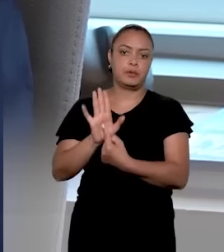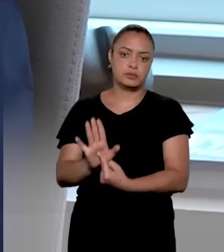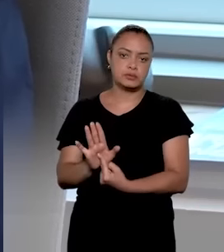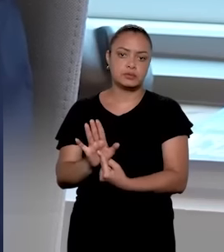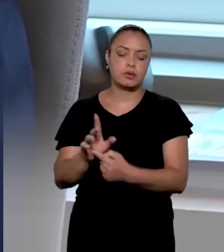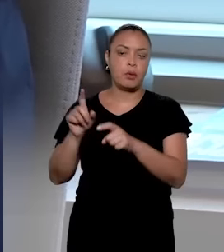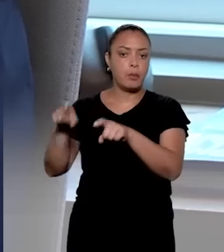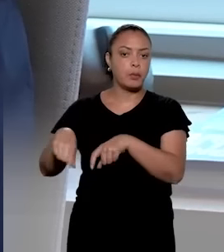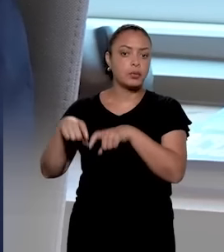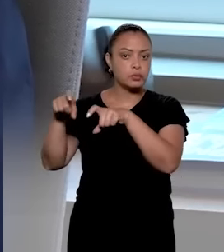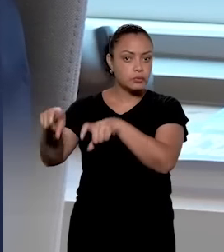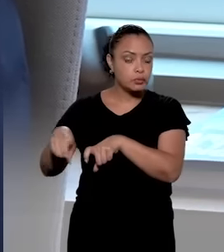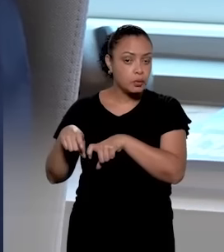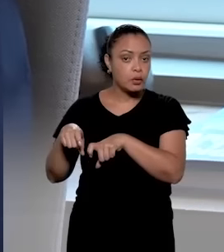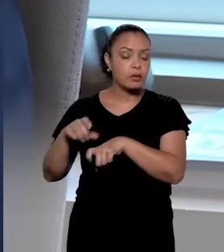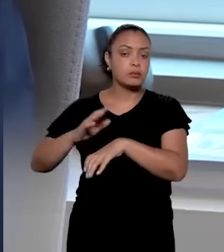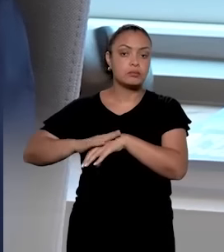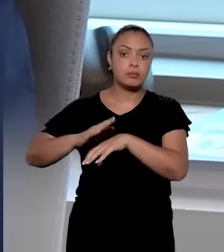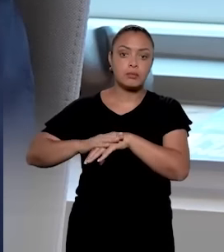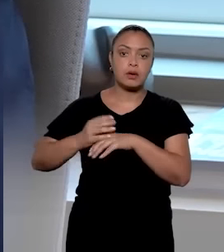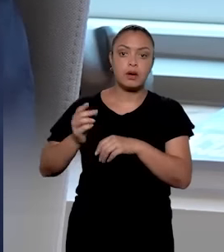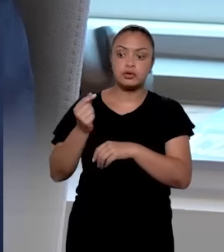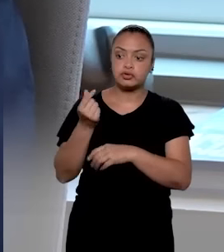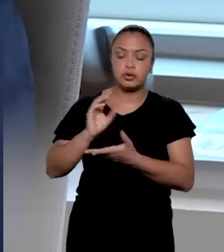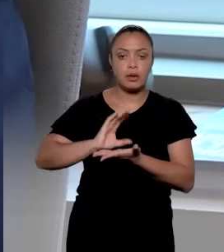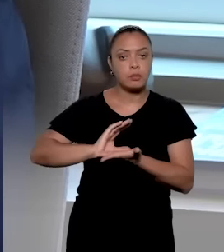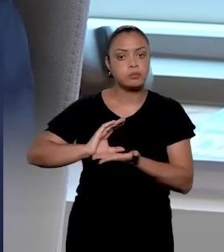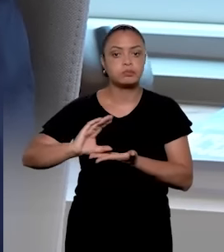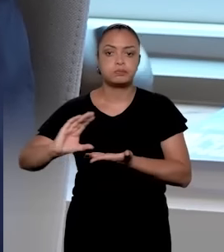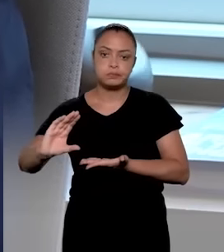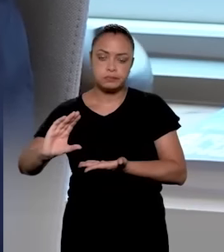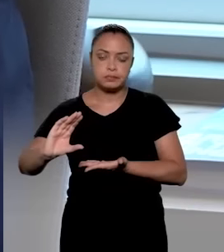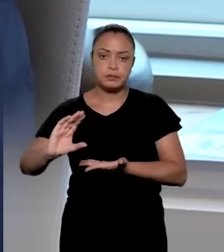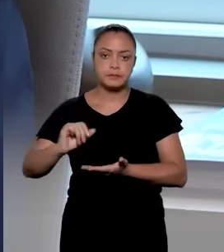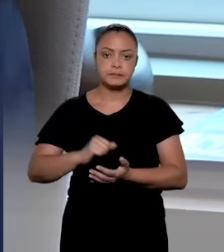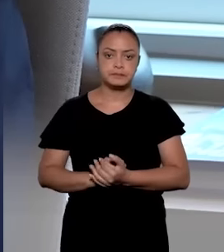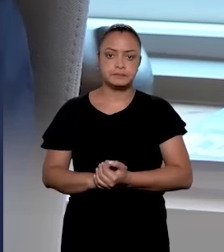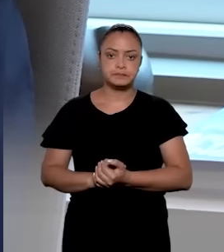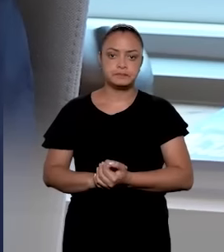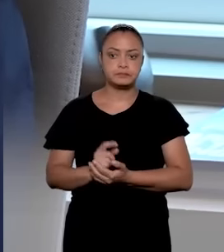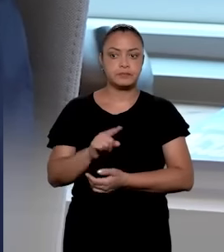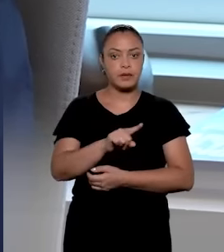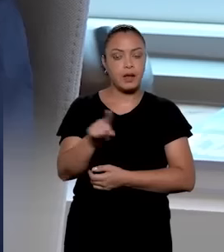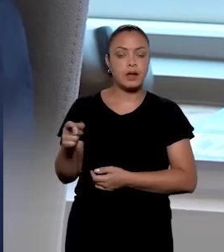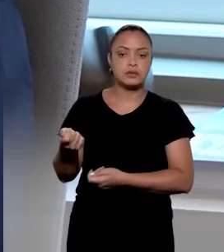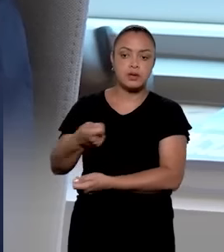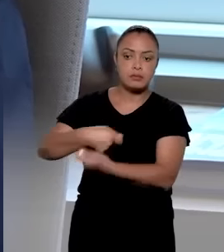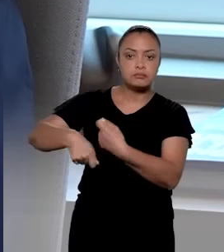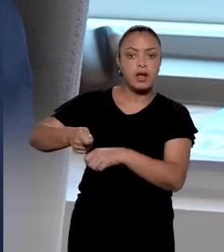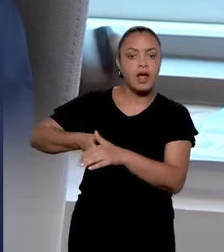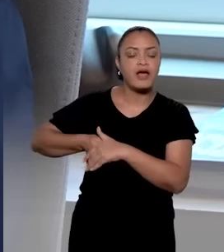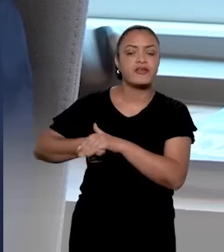mais de R$ 400 milhões para um crédito de custeio, comercialização e investimento.